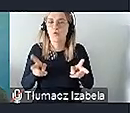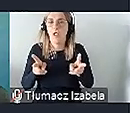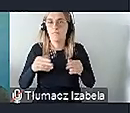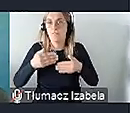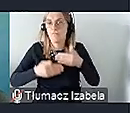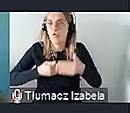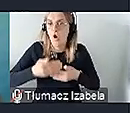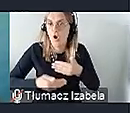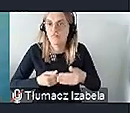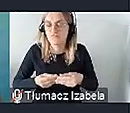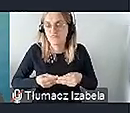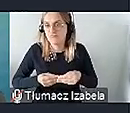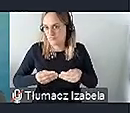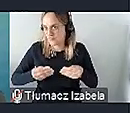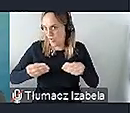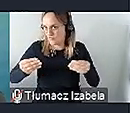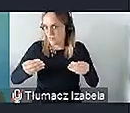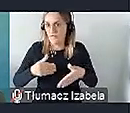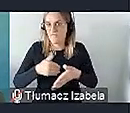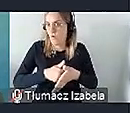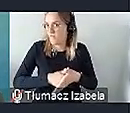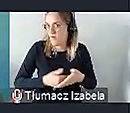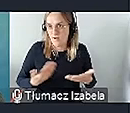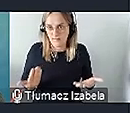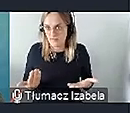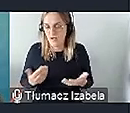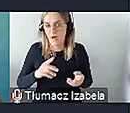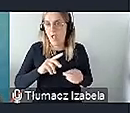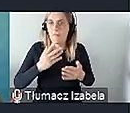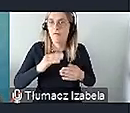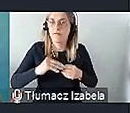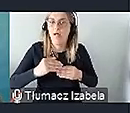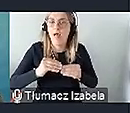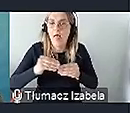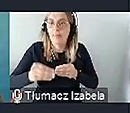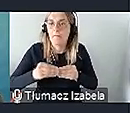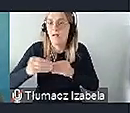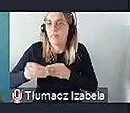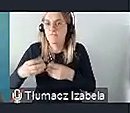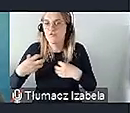procesu dojrzewania na przykład albo wychowania, albo przechodzenia przez kolejne etapy w życiu.